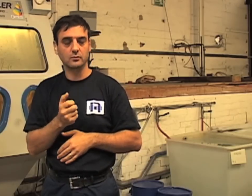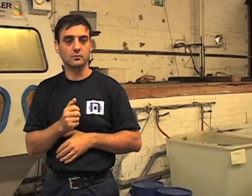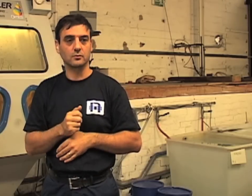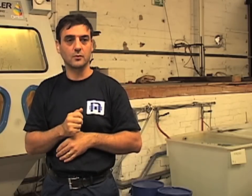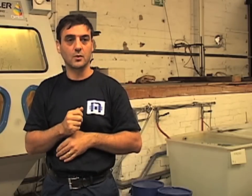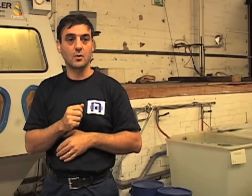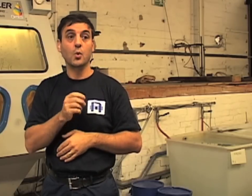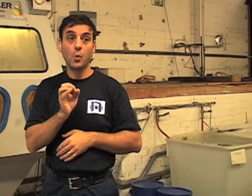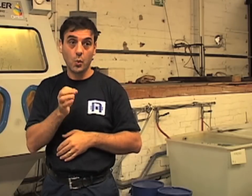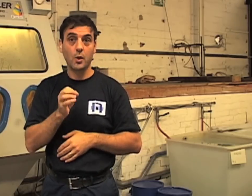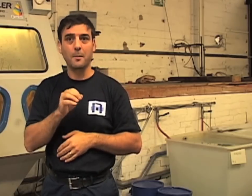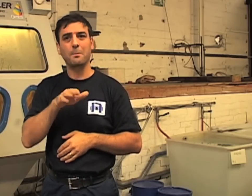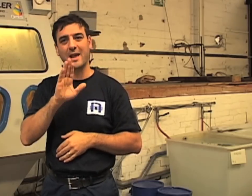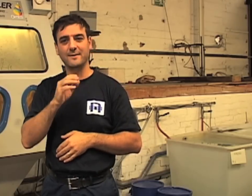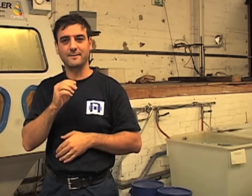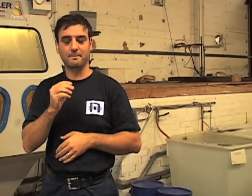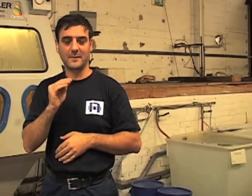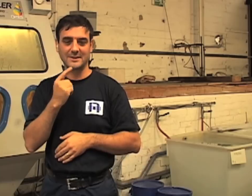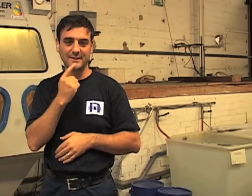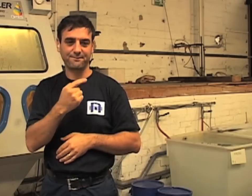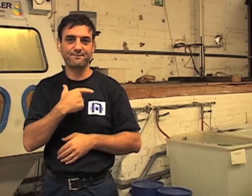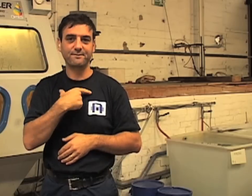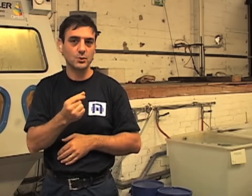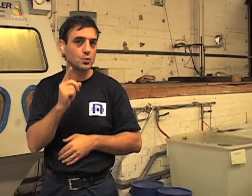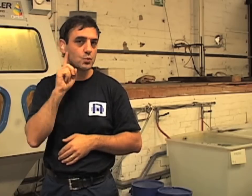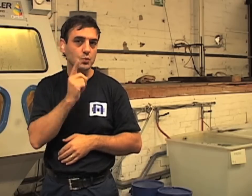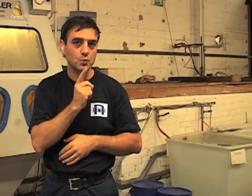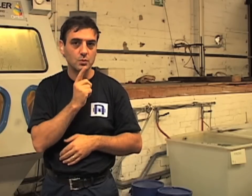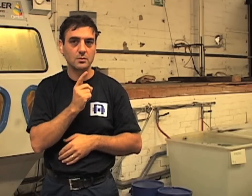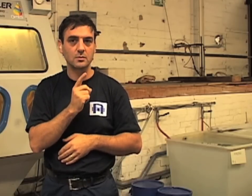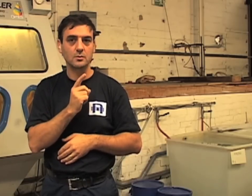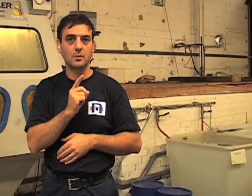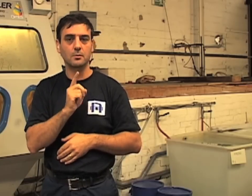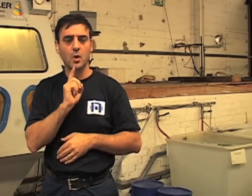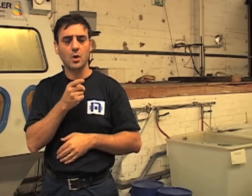pour s'assurer qu'ils cherchaient à engager quelqu'un, elle précisait que j'étais sourd.